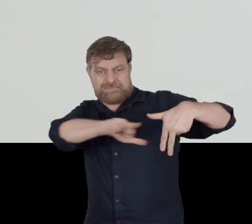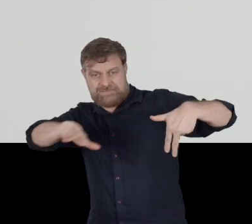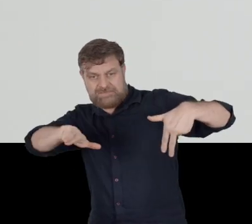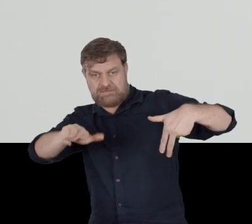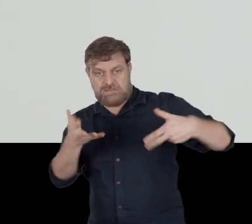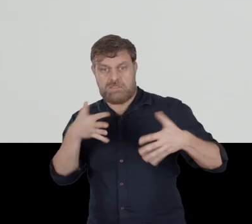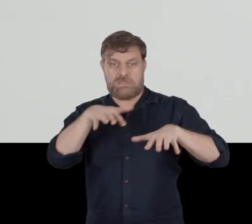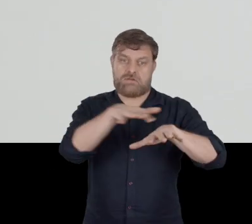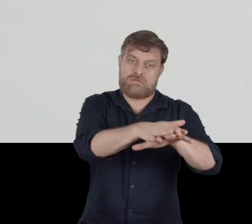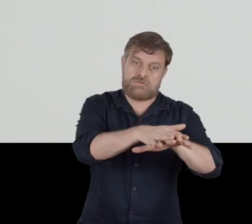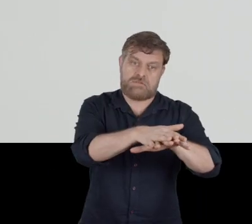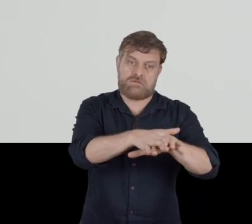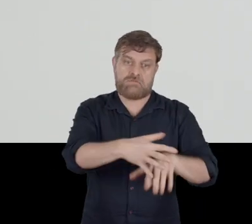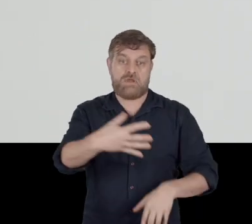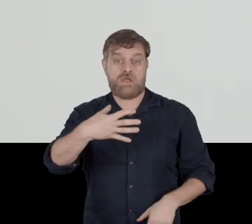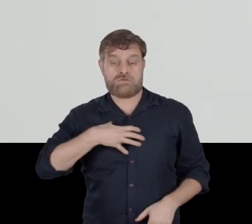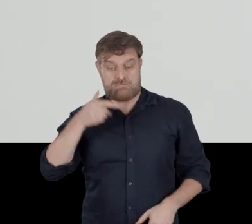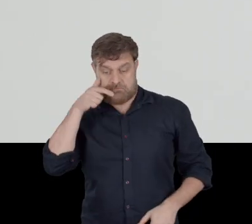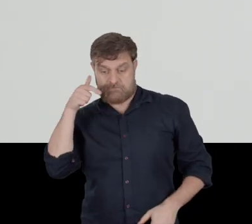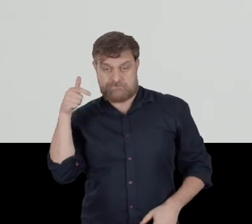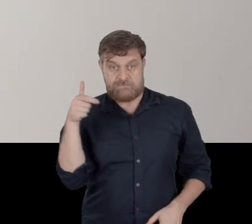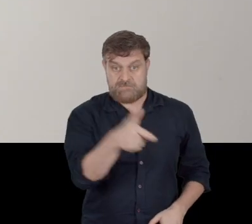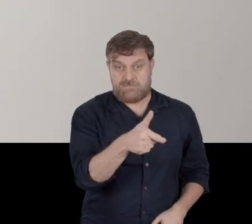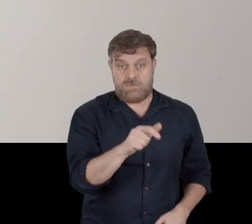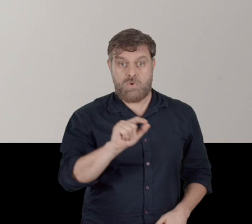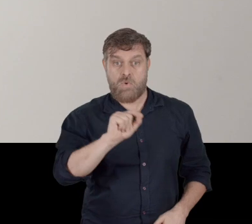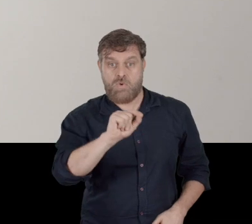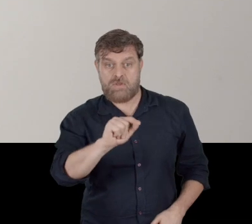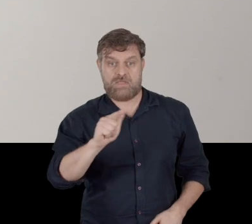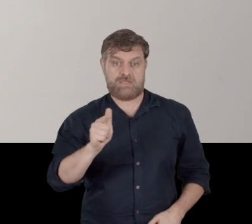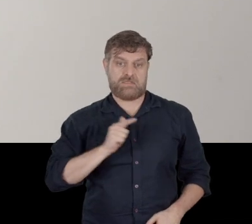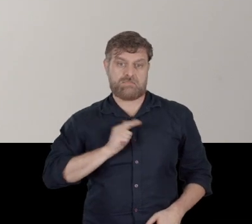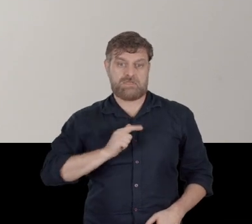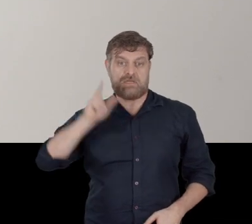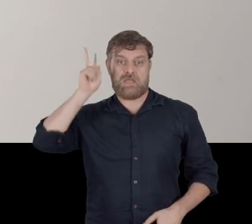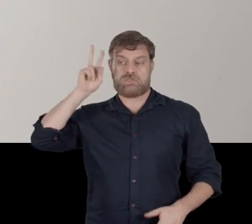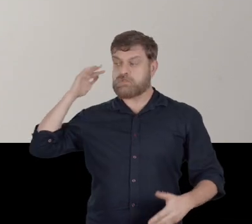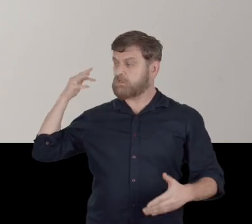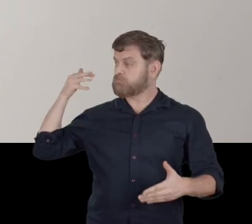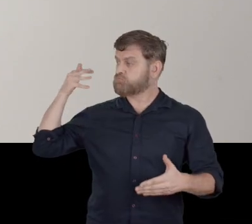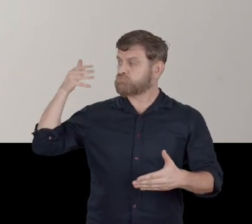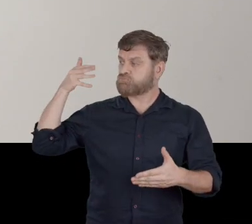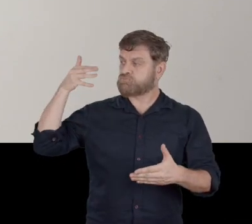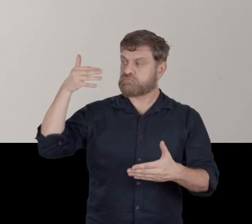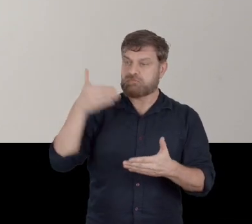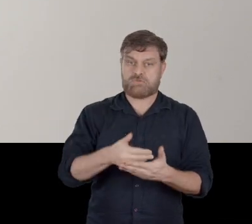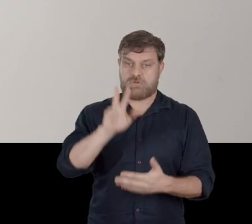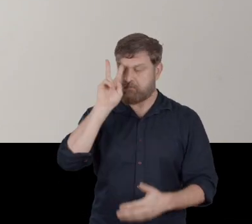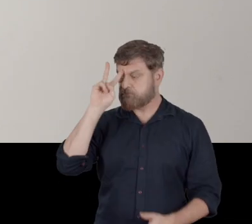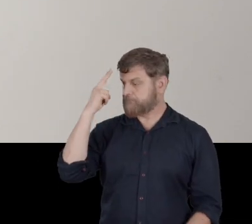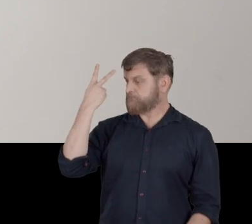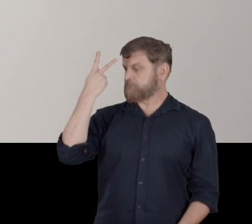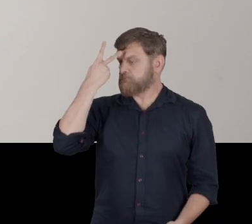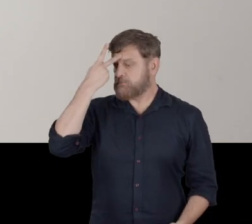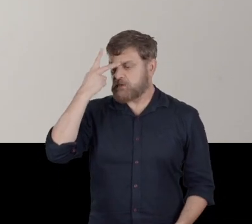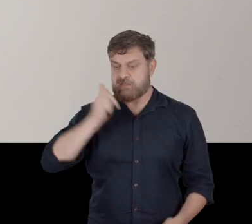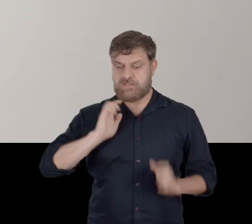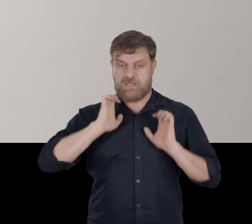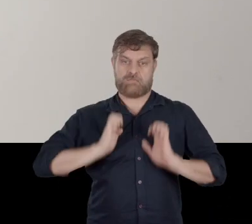não deixa de ser uma maneira interessante de você olhar pra história de uma outra forma, criar uma nova ética.